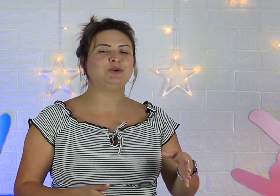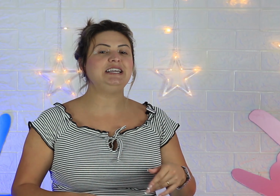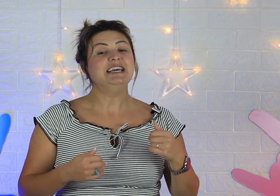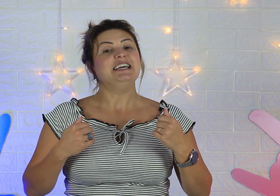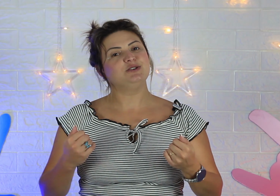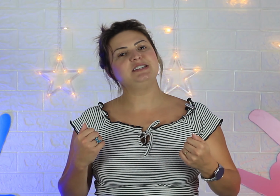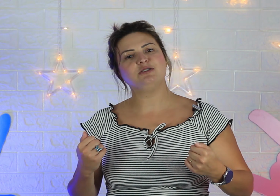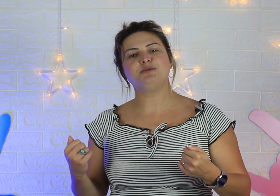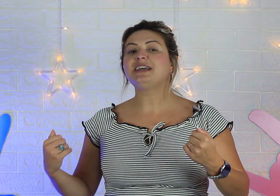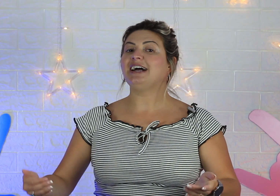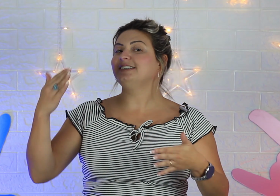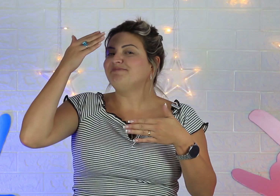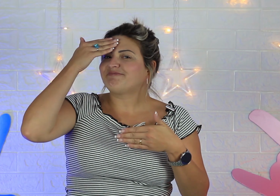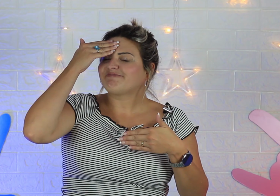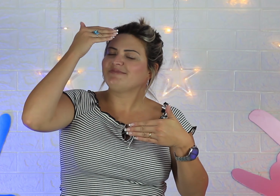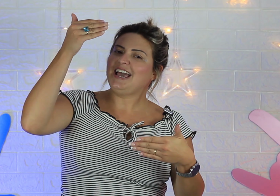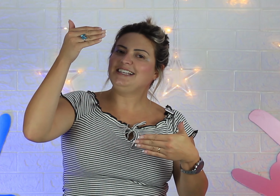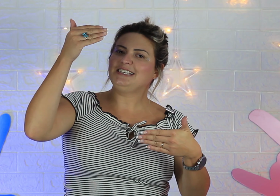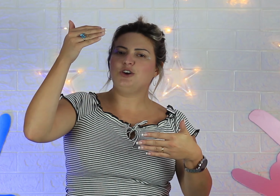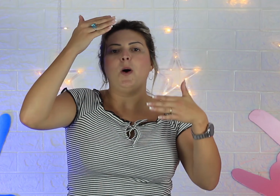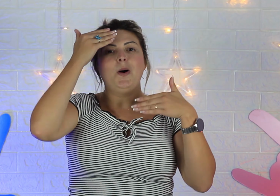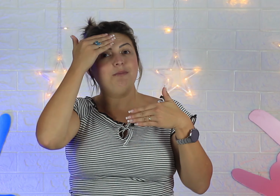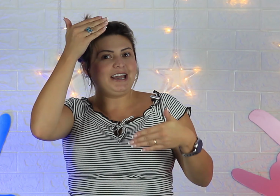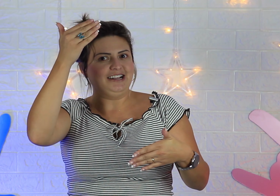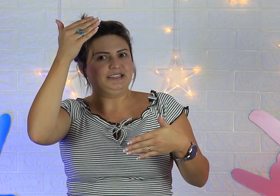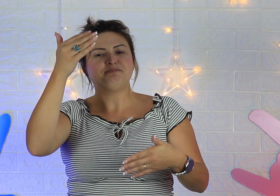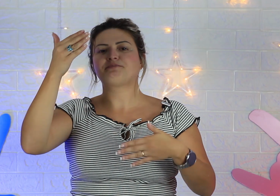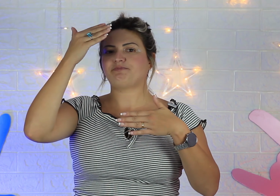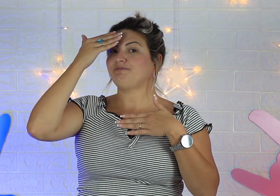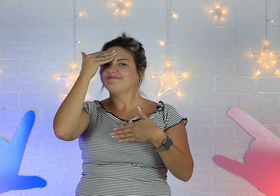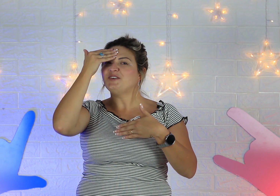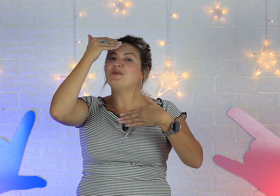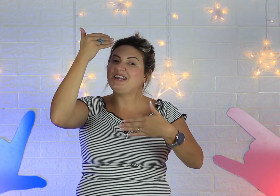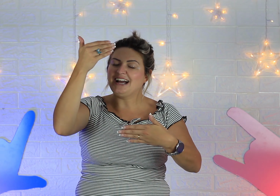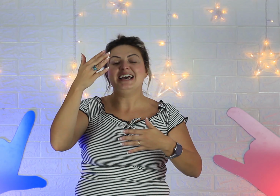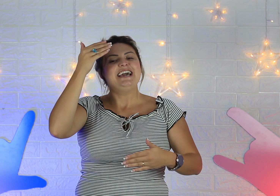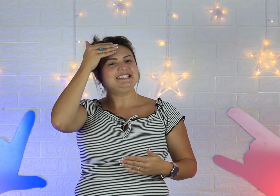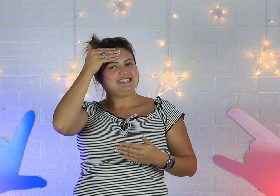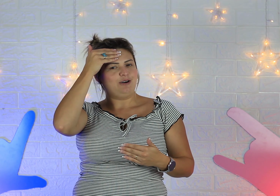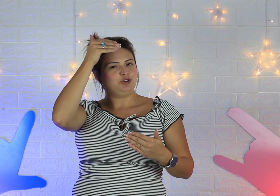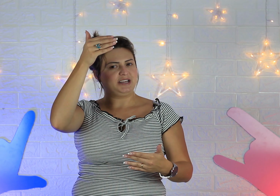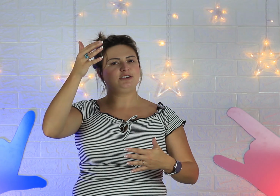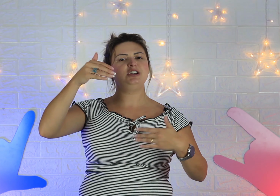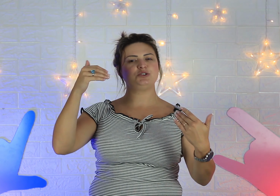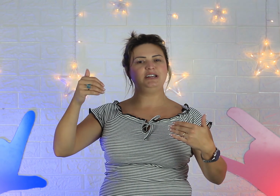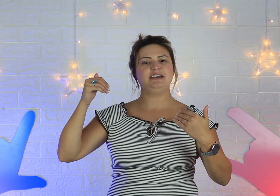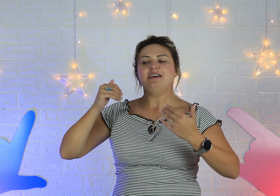contato o que você não obrigada é esse aqui ó obrigada obrigada essa senão obrigado olha só